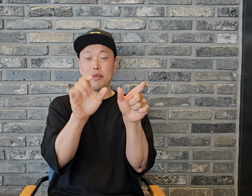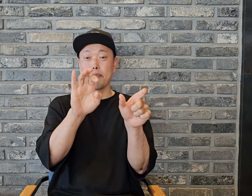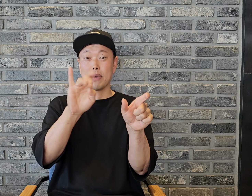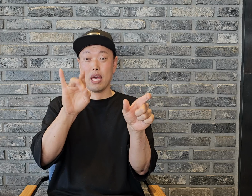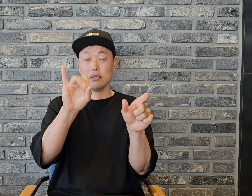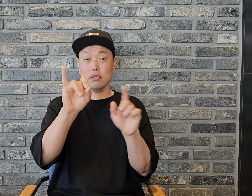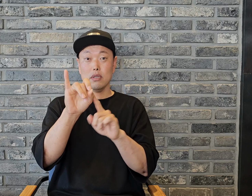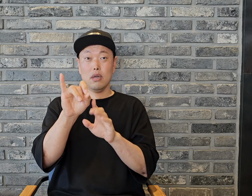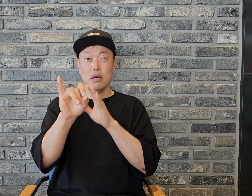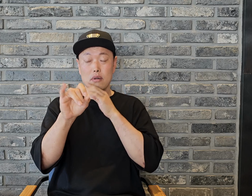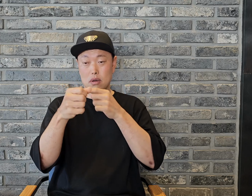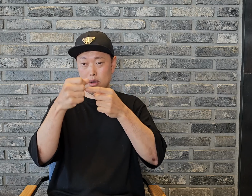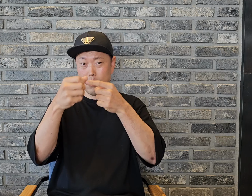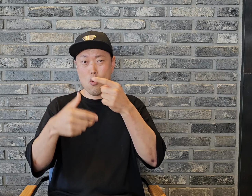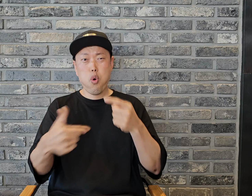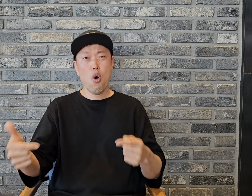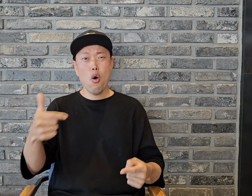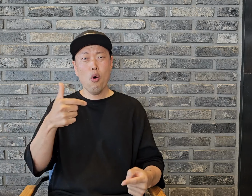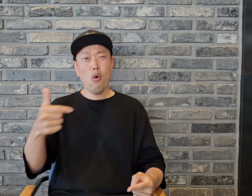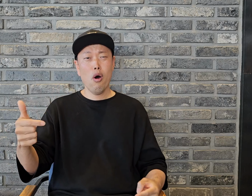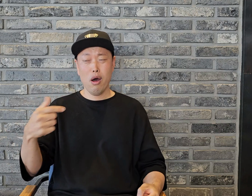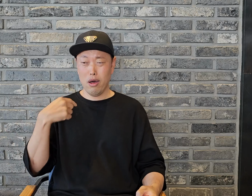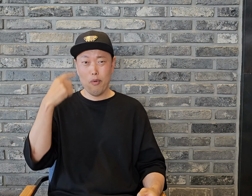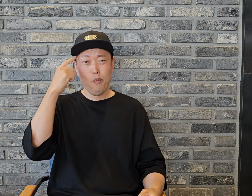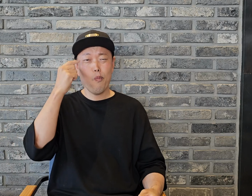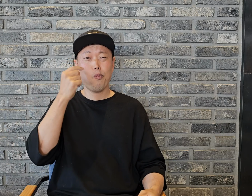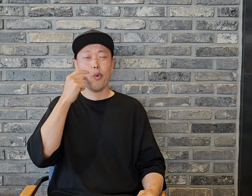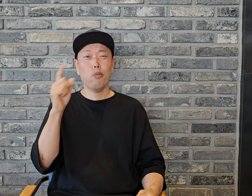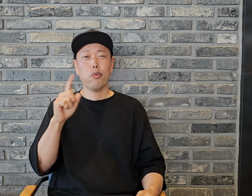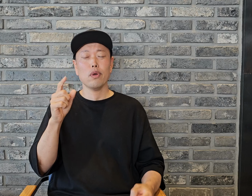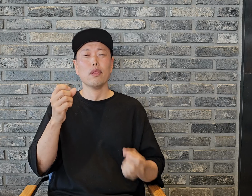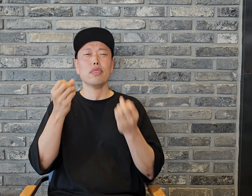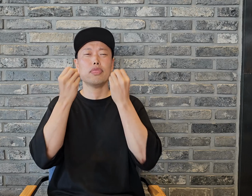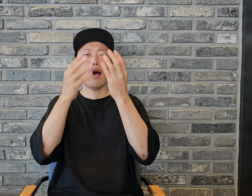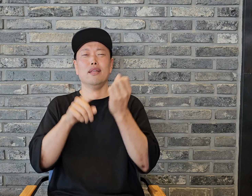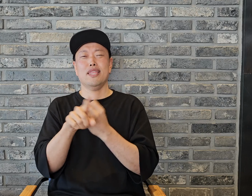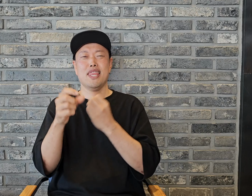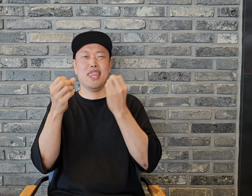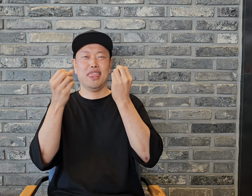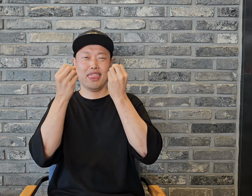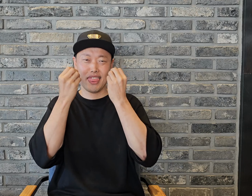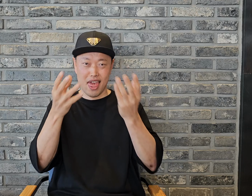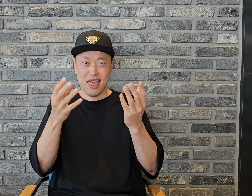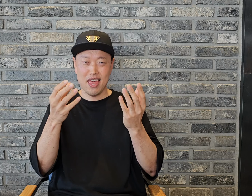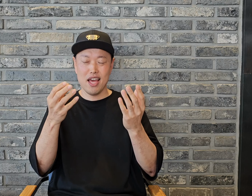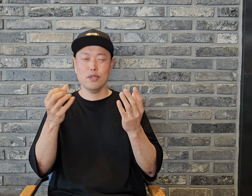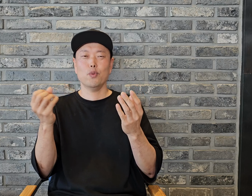'팽이'라는 의미가 여러 개가 있더라고요 정말 생각지도 못했어요 '새로운'이라는 의미가 있고요